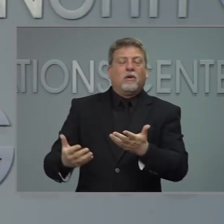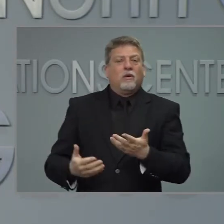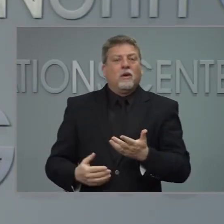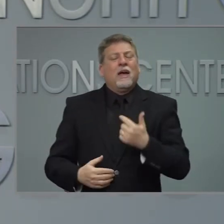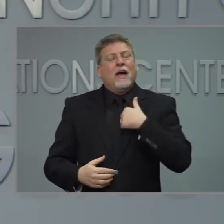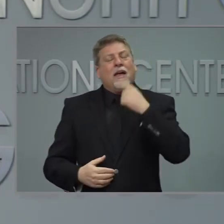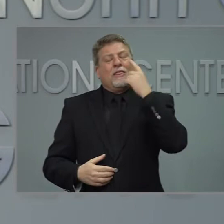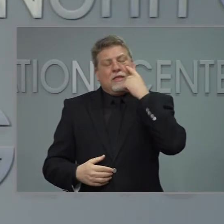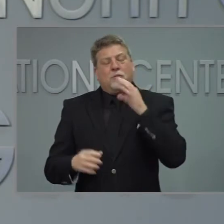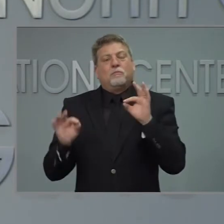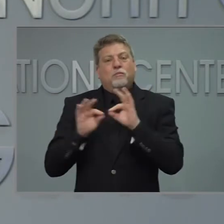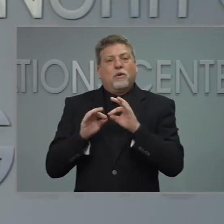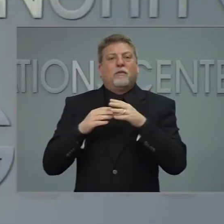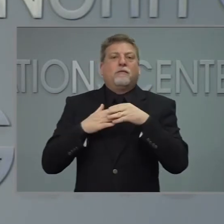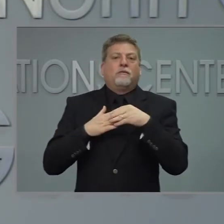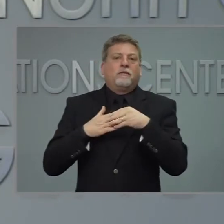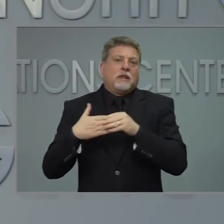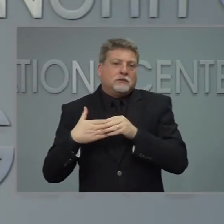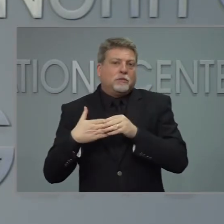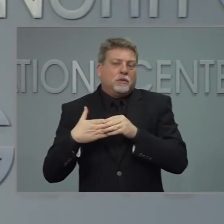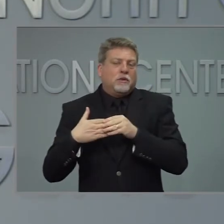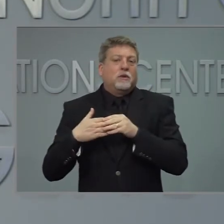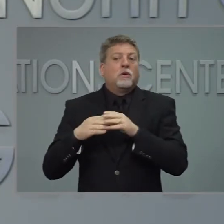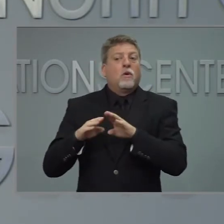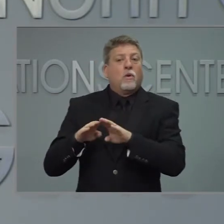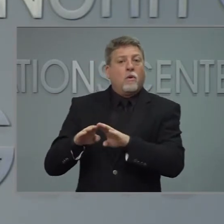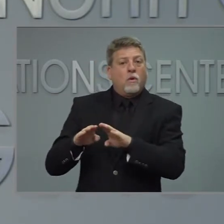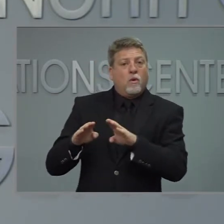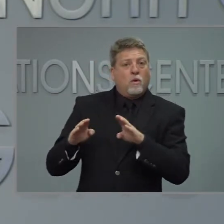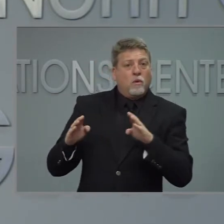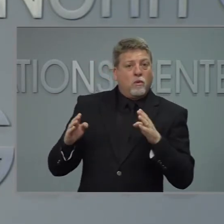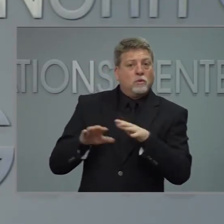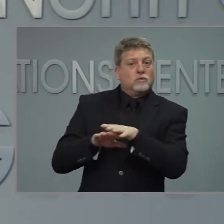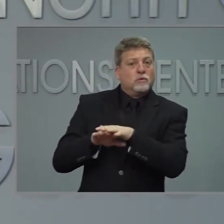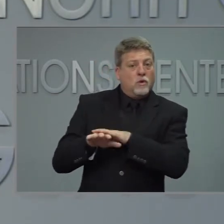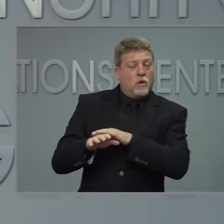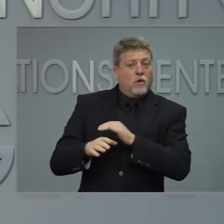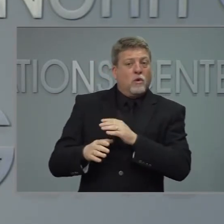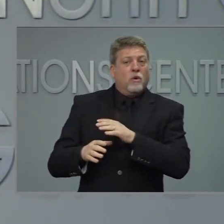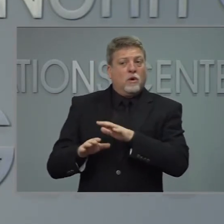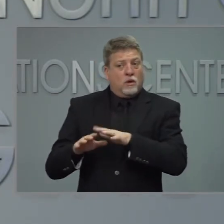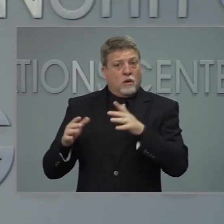Siempre y cuando la gente la siga y de manera segura y precavida